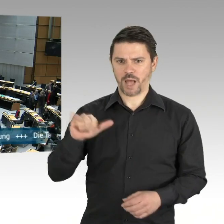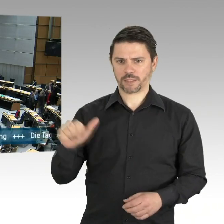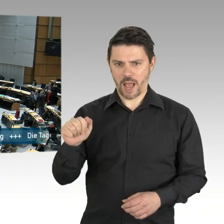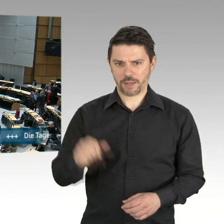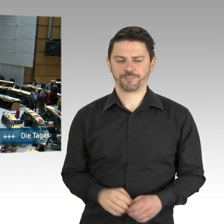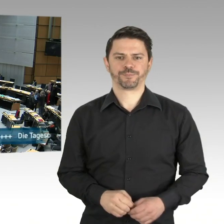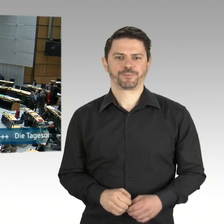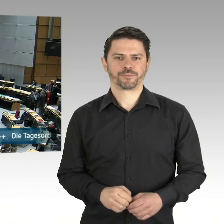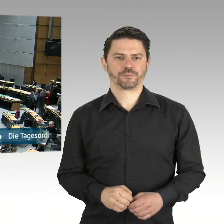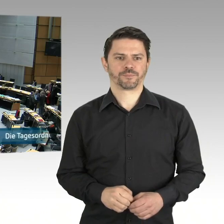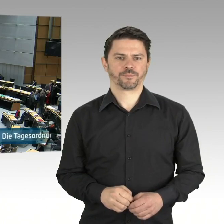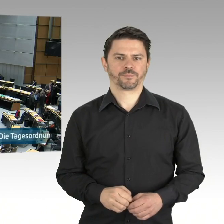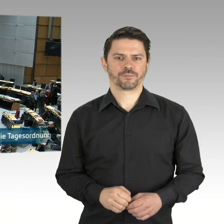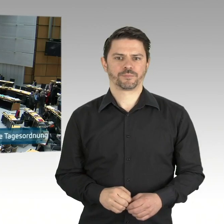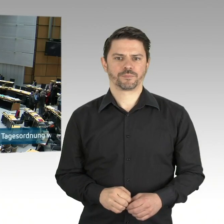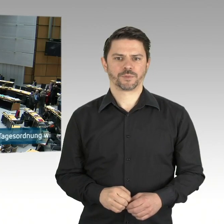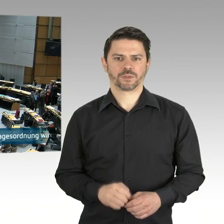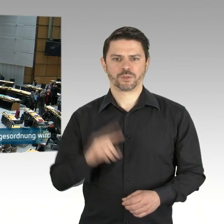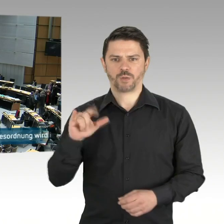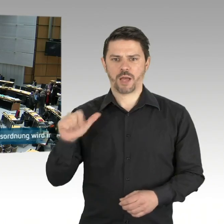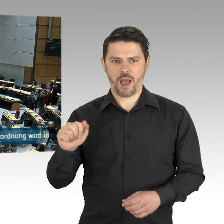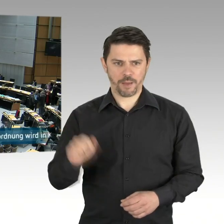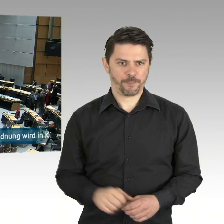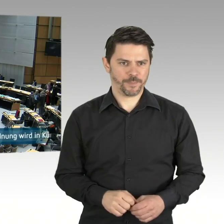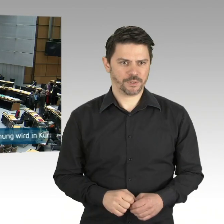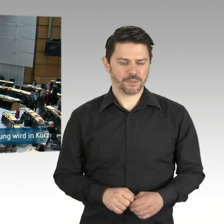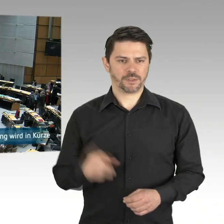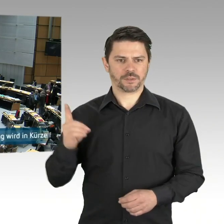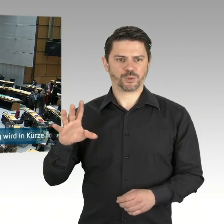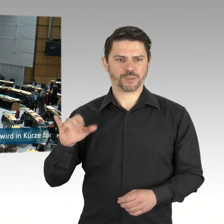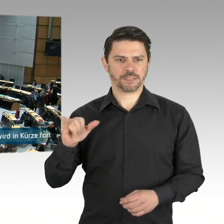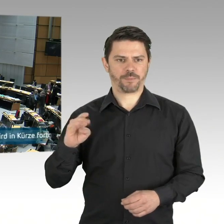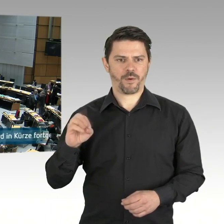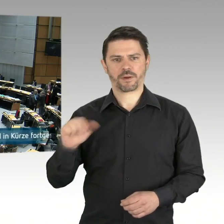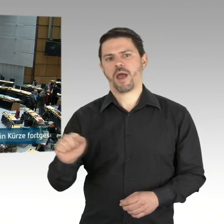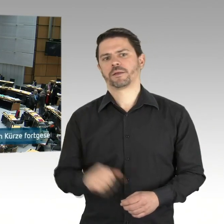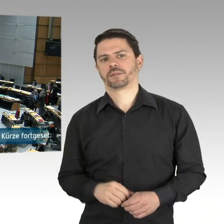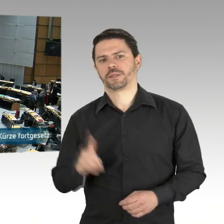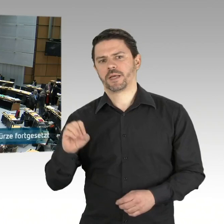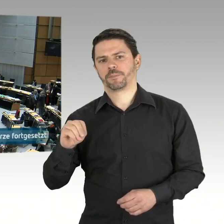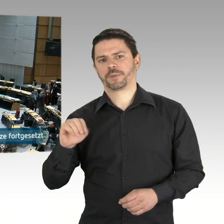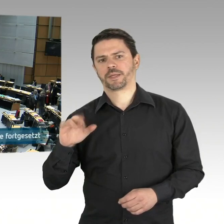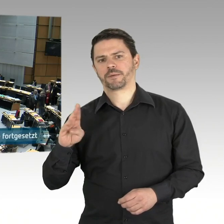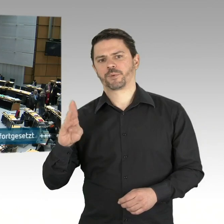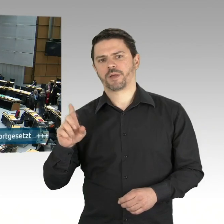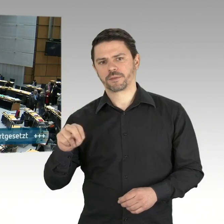Frau Emine Demirbüken-Wegner. Herr Michael Dietmann. Herr Florian Dörstelmann.